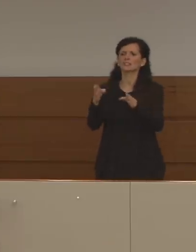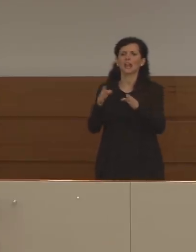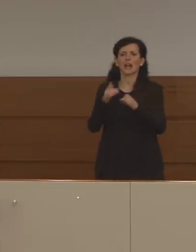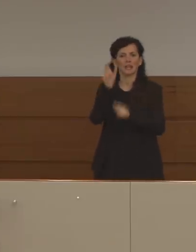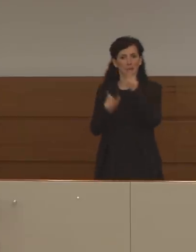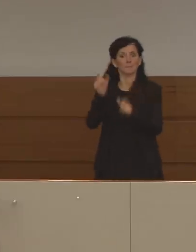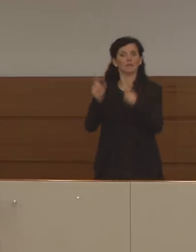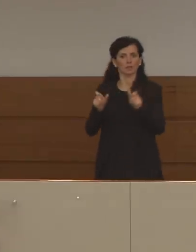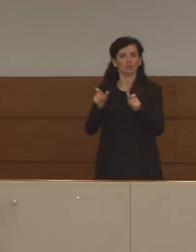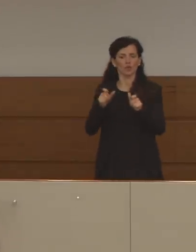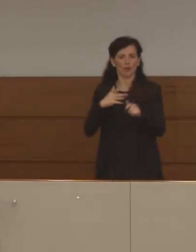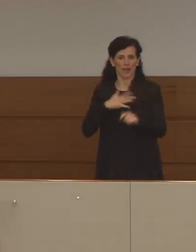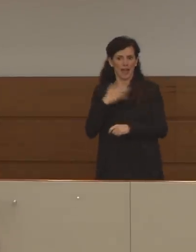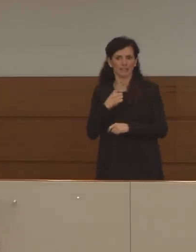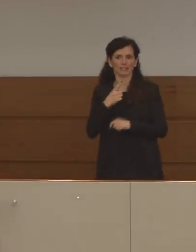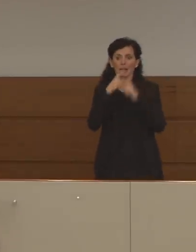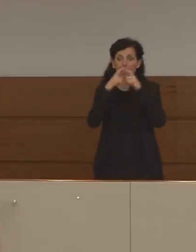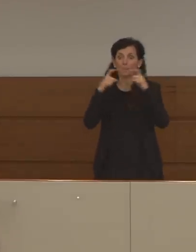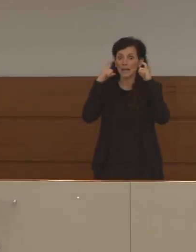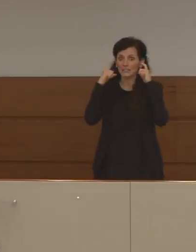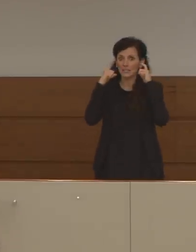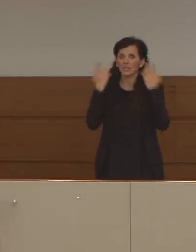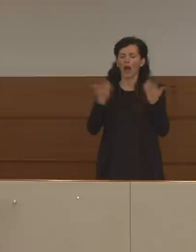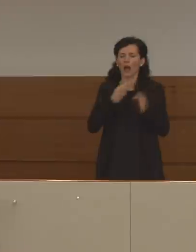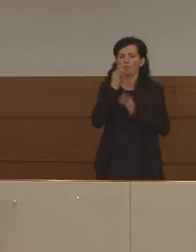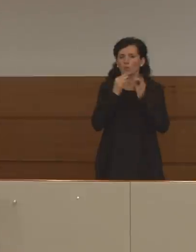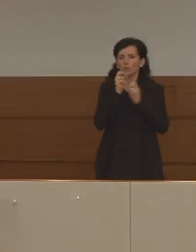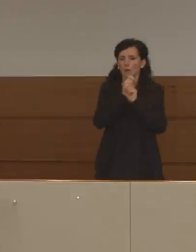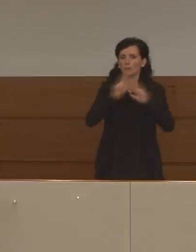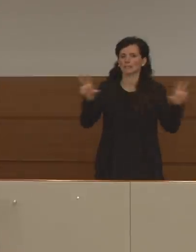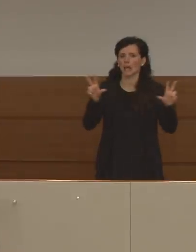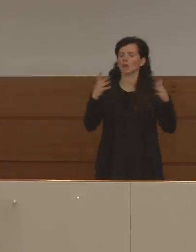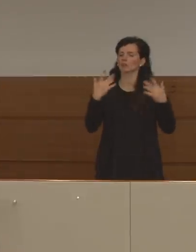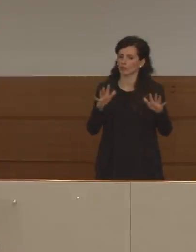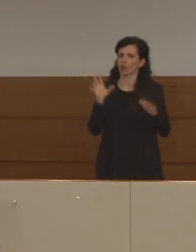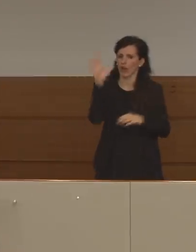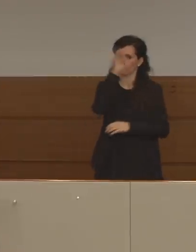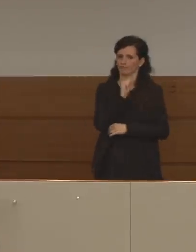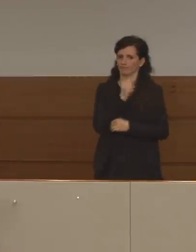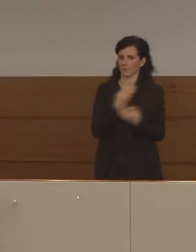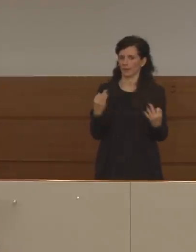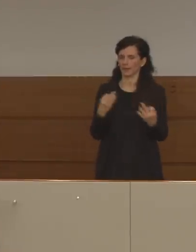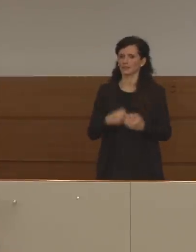queste sono anziani quindi evidentemente il messaggio è stato recepito.